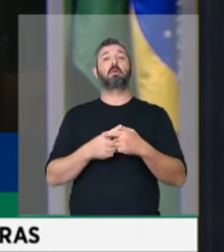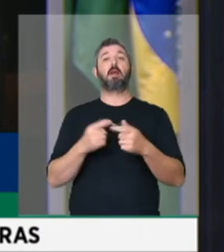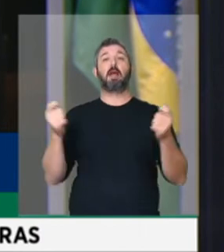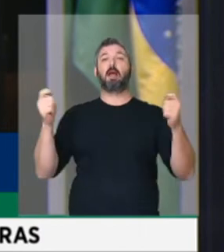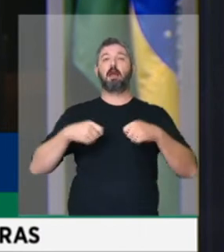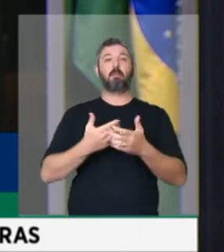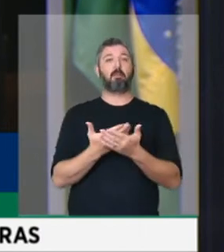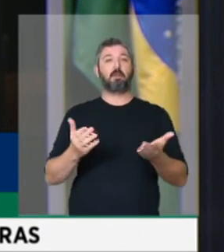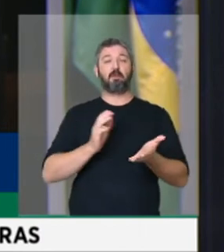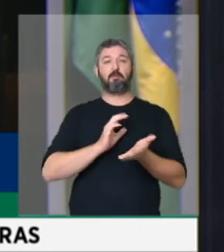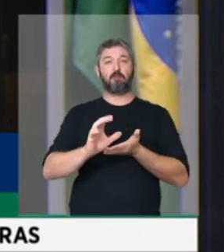PELA PERDA DA CAPACIDADE DE INVESTIMENTOS DA EMPRESA QUE